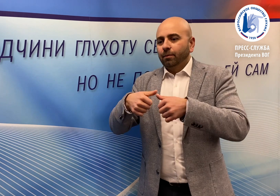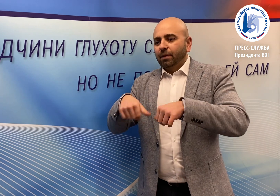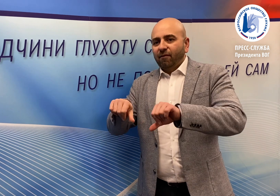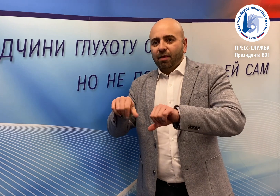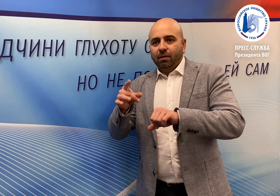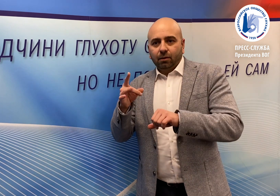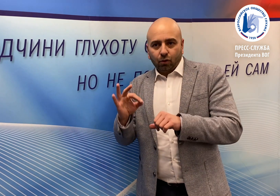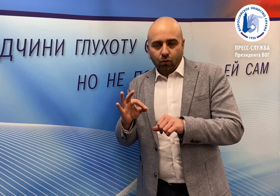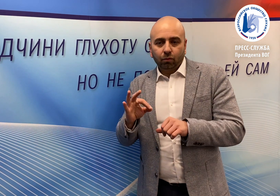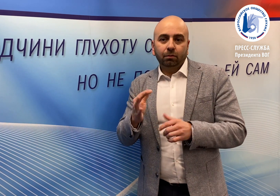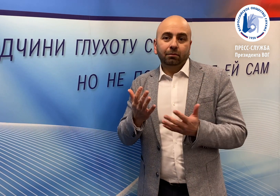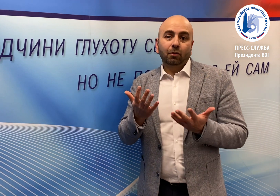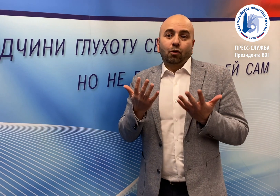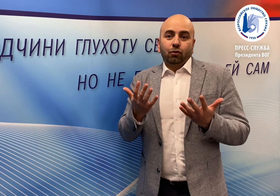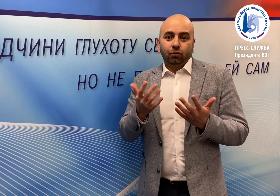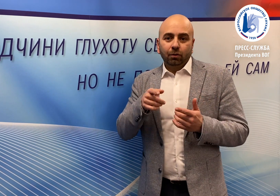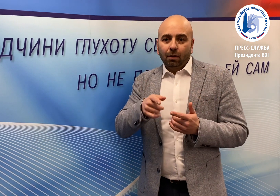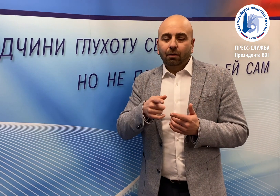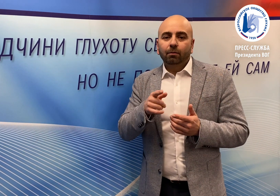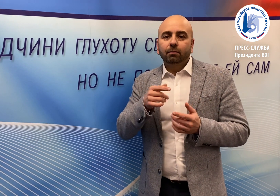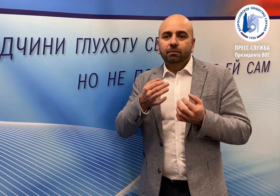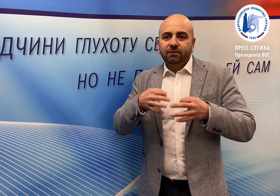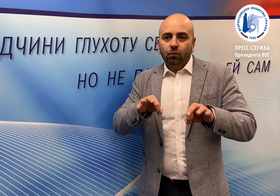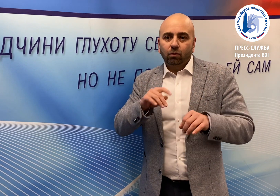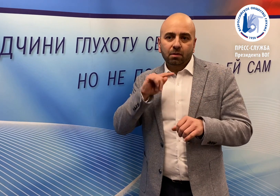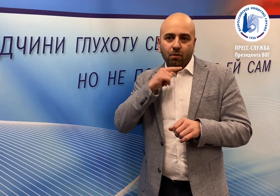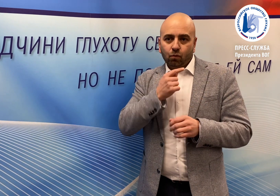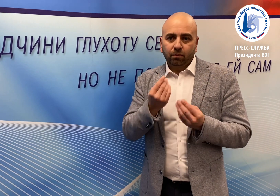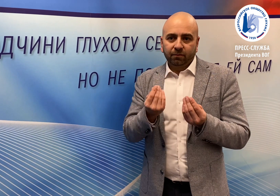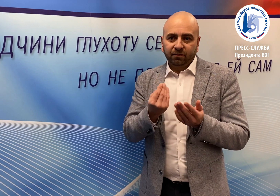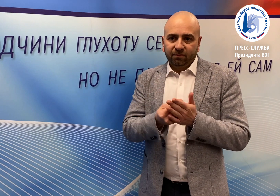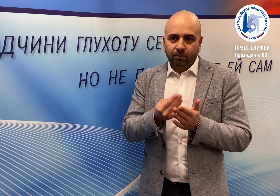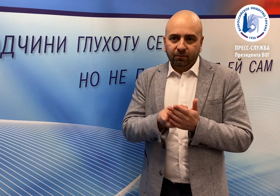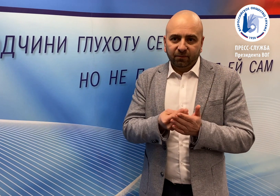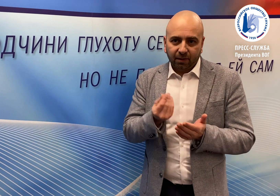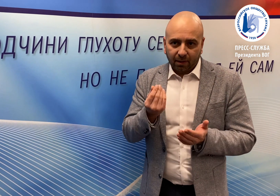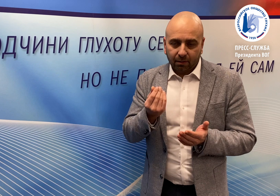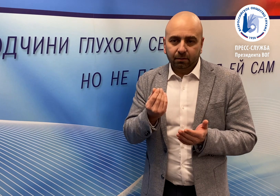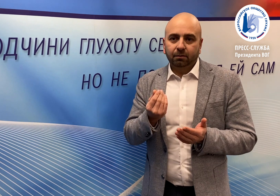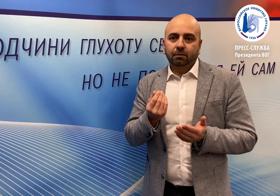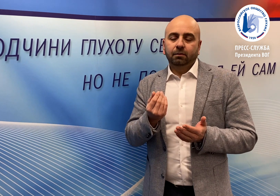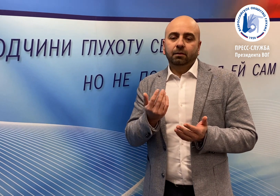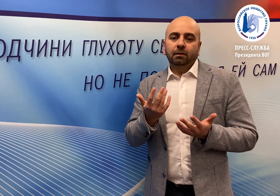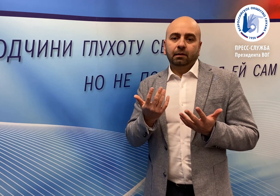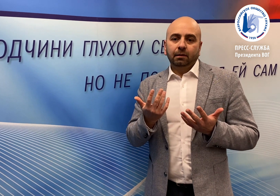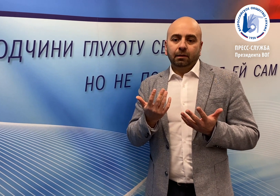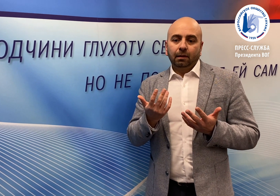правлений региональных отделений ВОГ и, конечно, это позволит сэкономить финансовые средства.